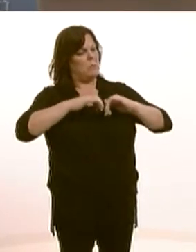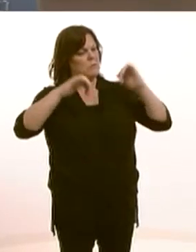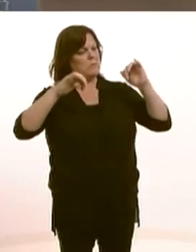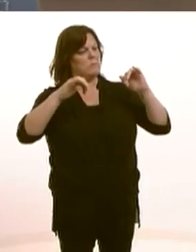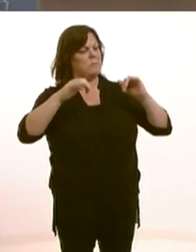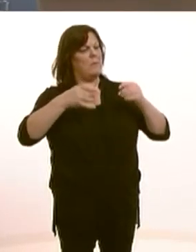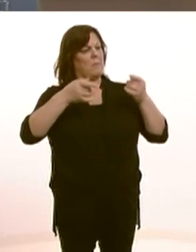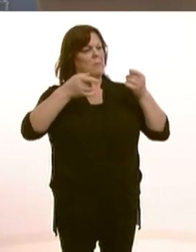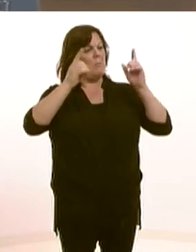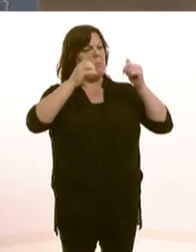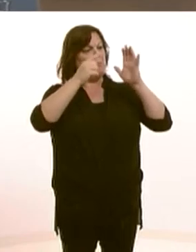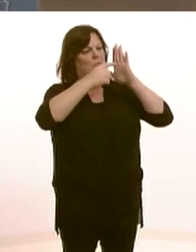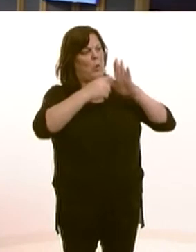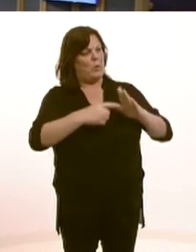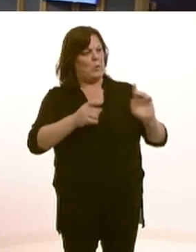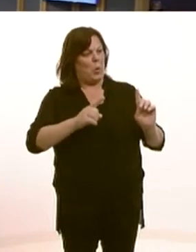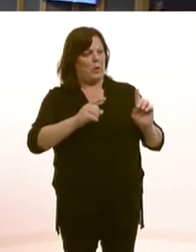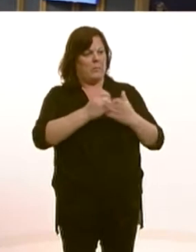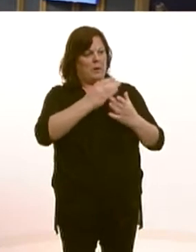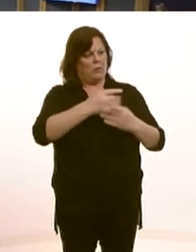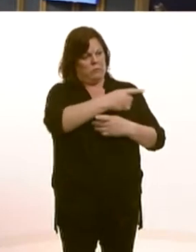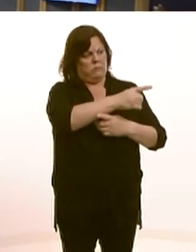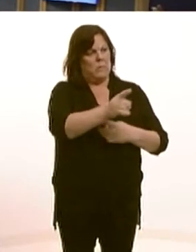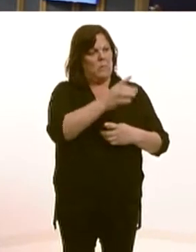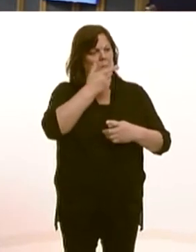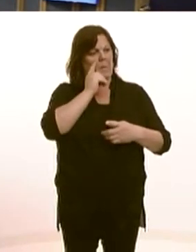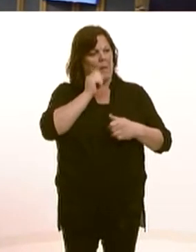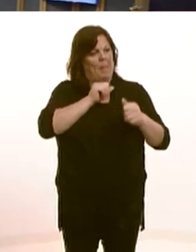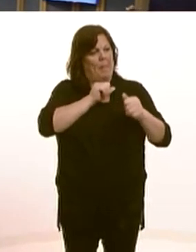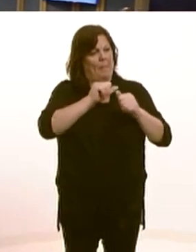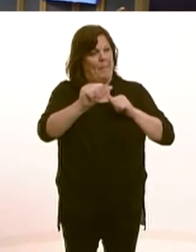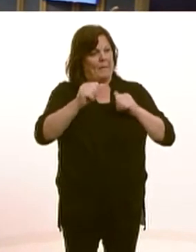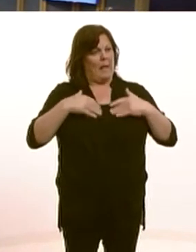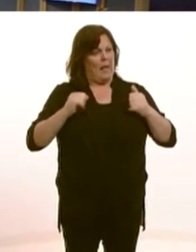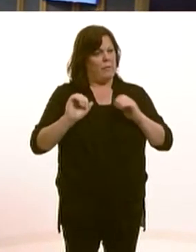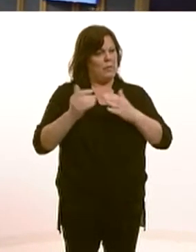yw gwneud yn siwr bod pobl sir Benfro yn cael gwasanaethau iechyd syín rhoiír canlyniadau gorau posib i gleifion.